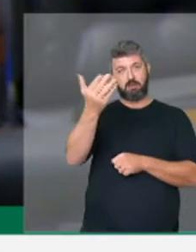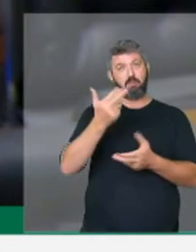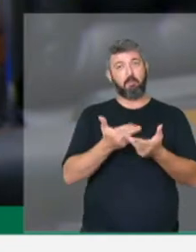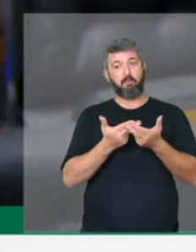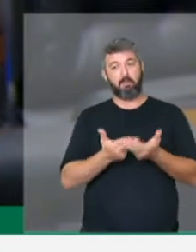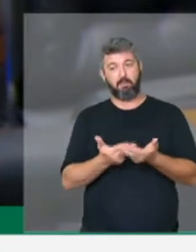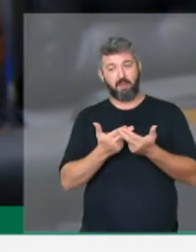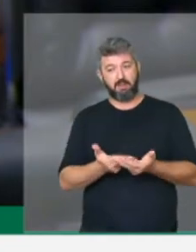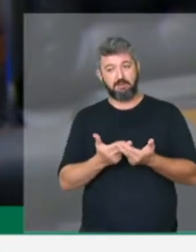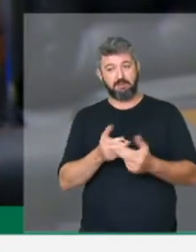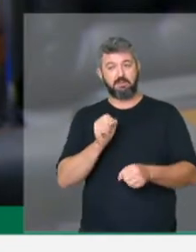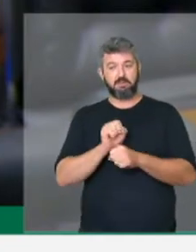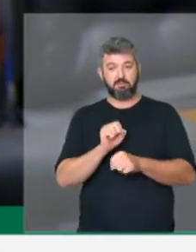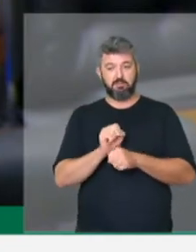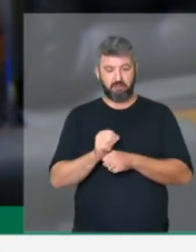PSB VOTA SIM. -- [PRESIDENTE]: DEM?